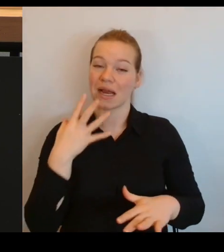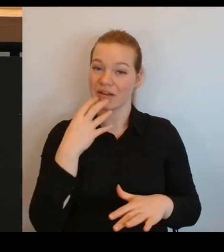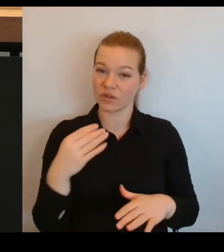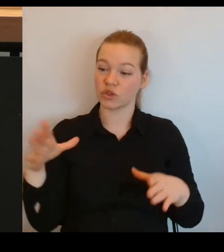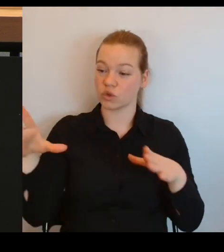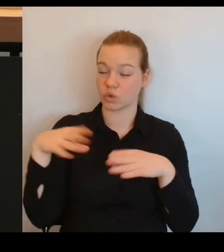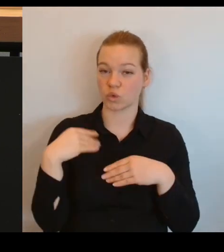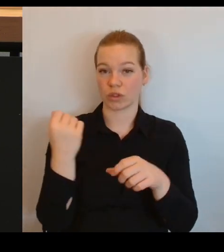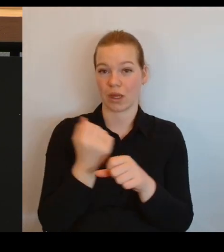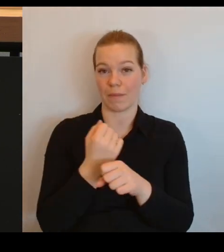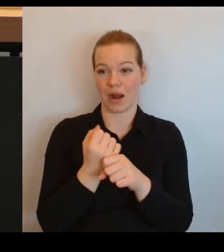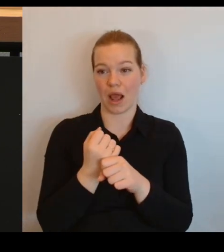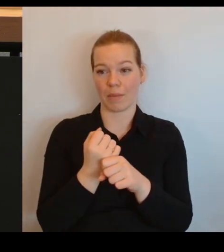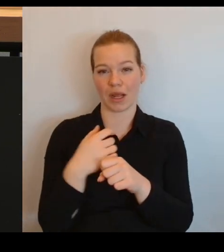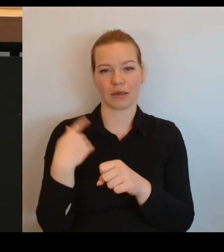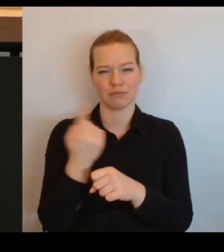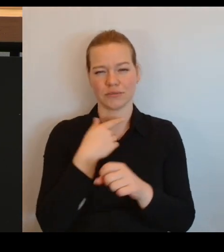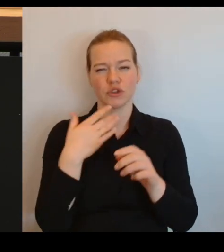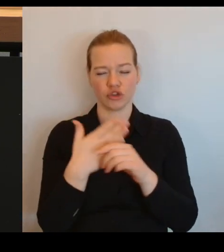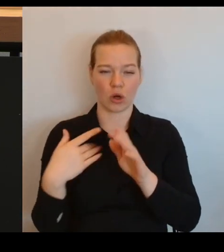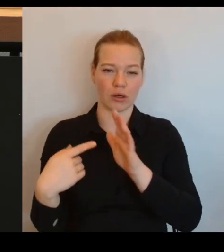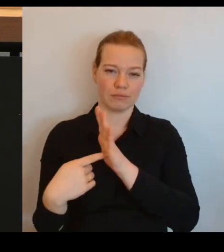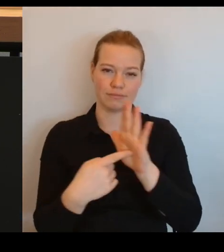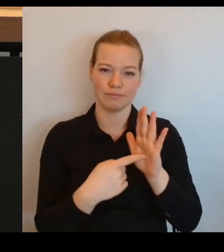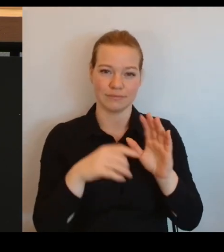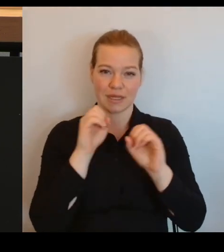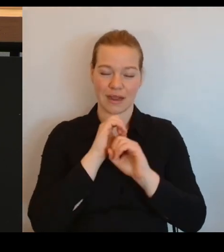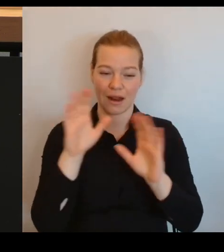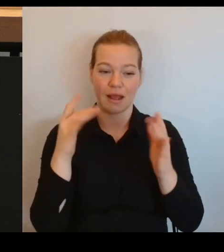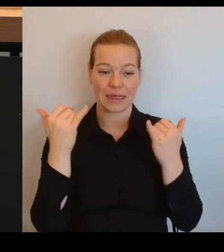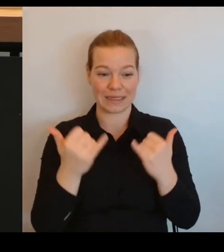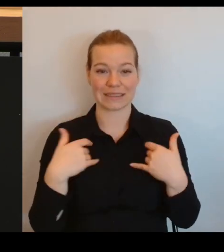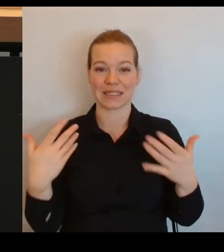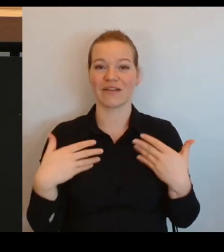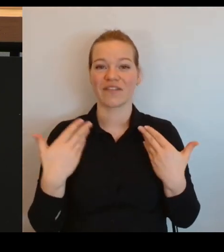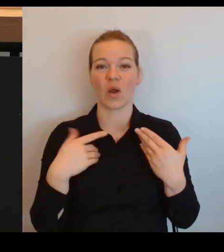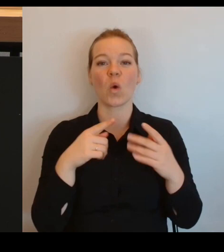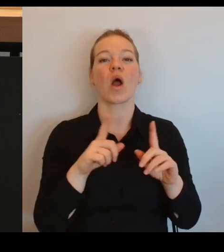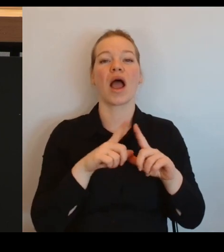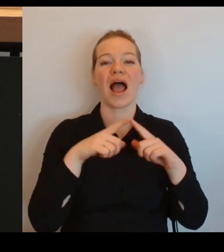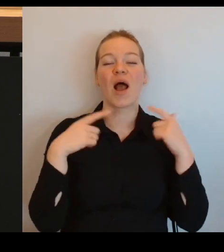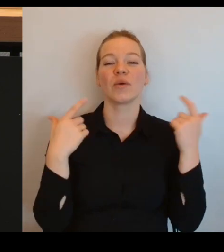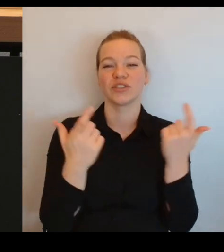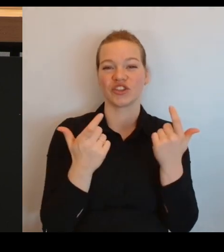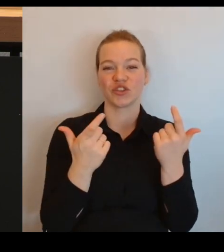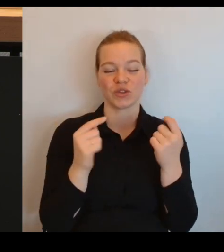Ausschüssen, hoffe auf gute Schlussfolgerungen. Und mit dem dicken Papier der Senatsstellungnahme, das uns